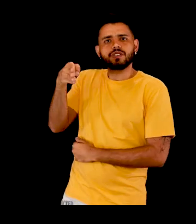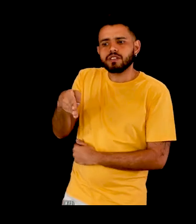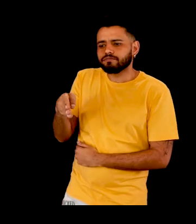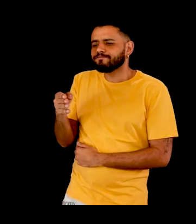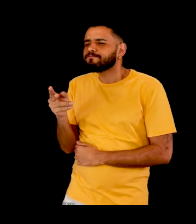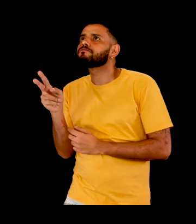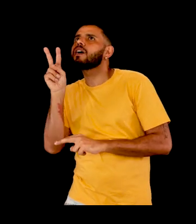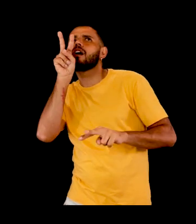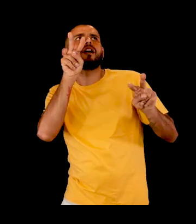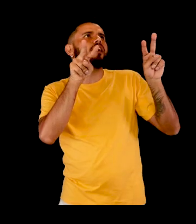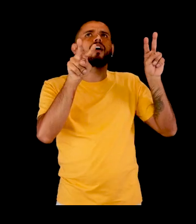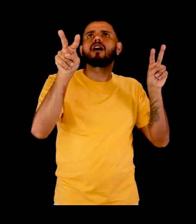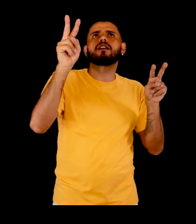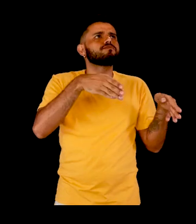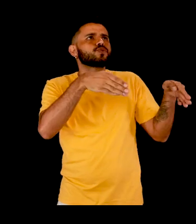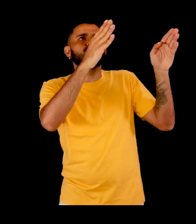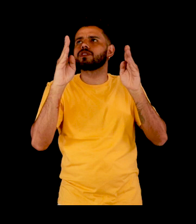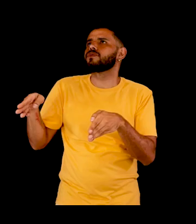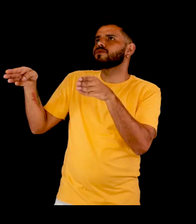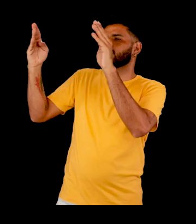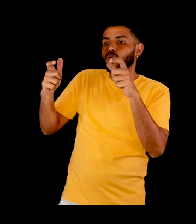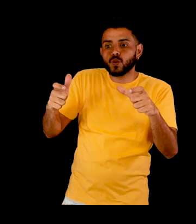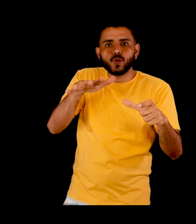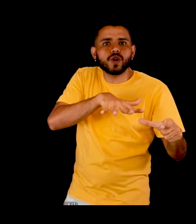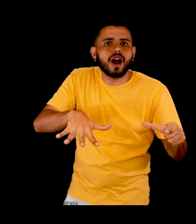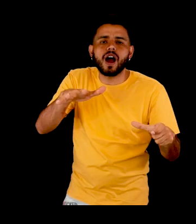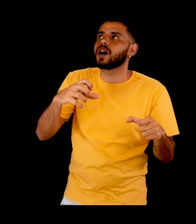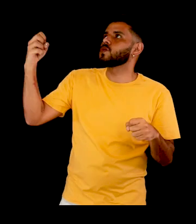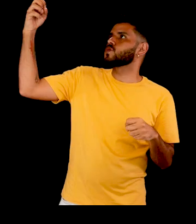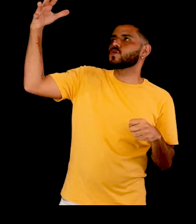a claridade, a entrada de luz natural, então isso sempre foi muito presente na minha vida.